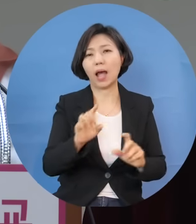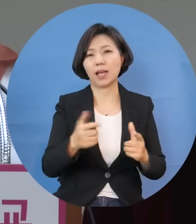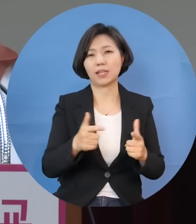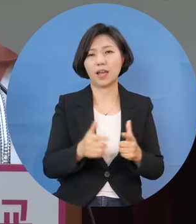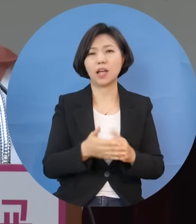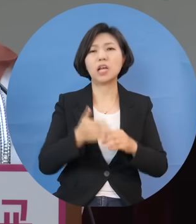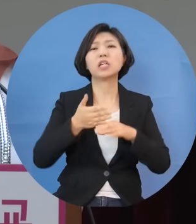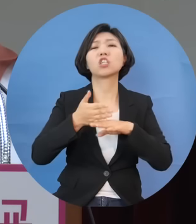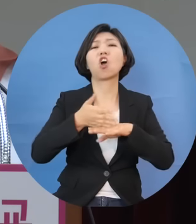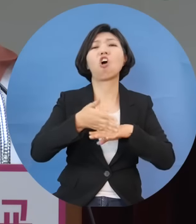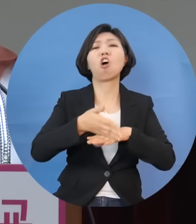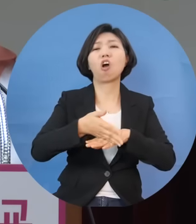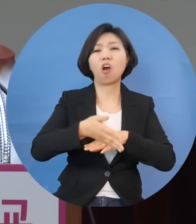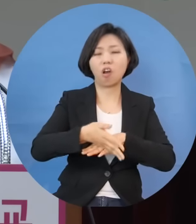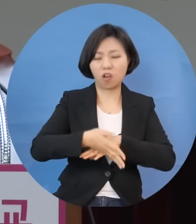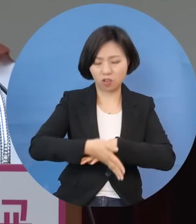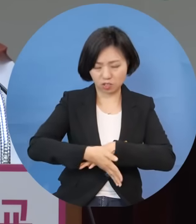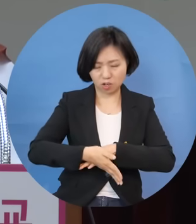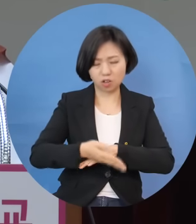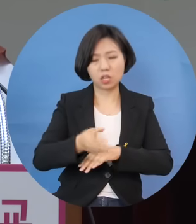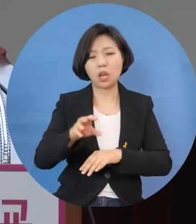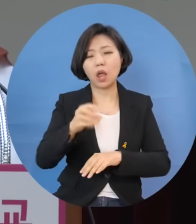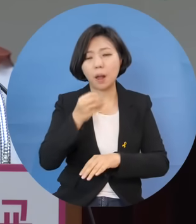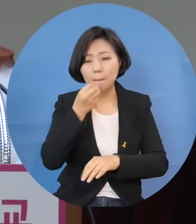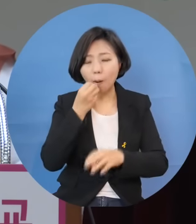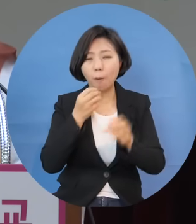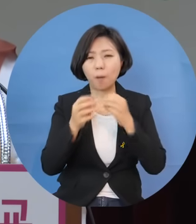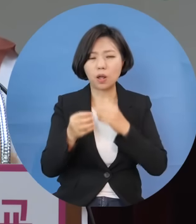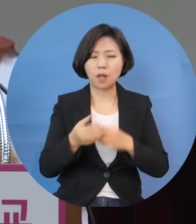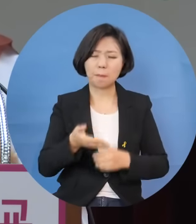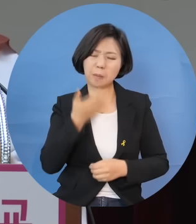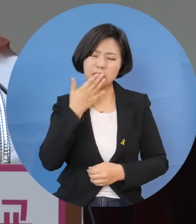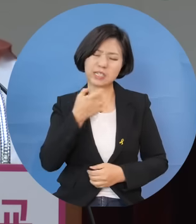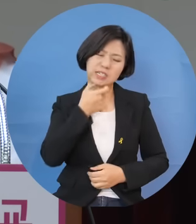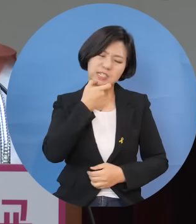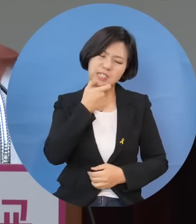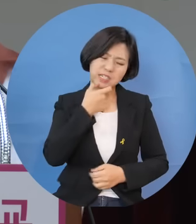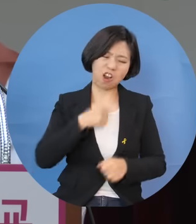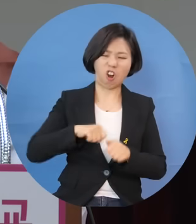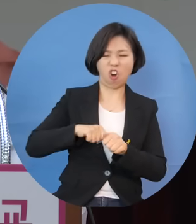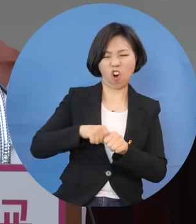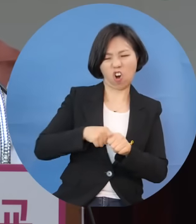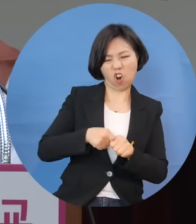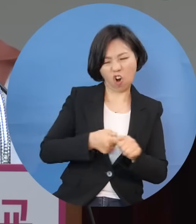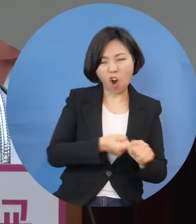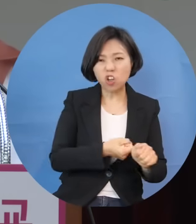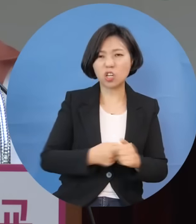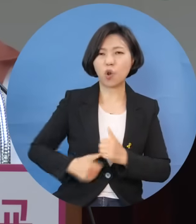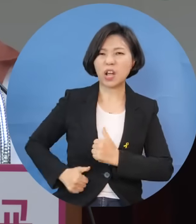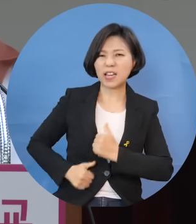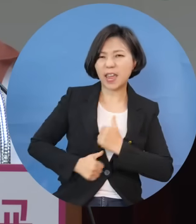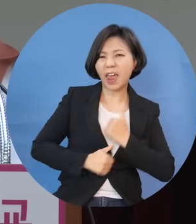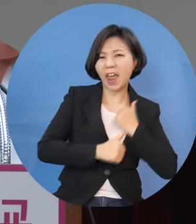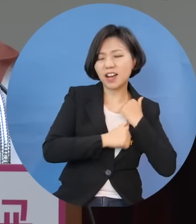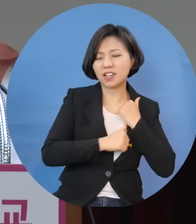천천히 풀을 뜯습니다. (질문자) 네. 그렇다고 먹기 싫은 것을 억지로 게으르게 뜯지도 않고,